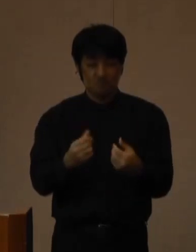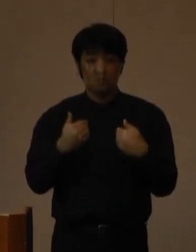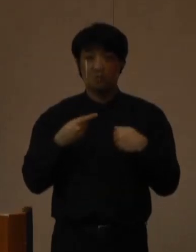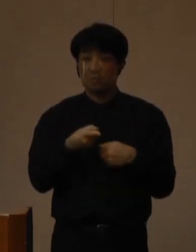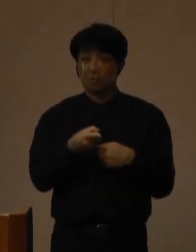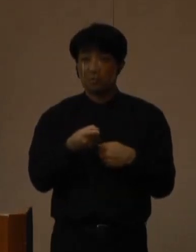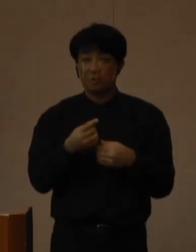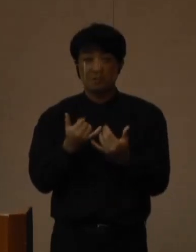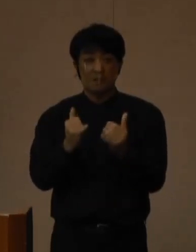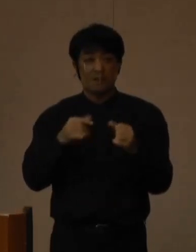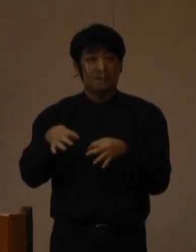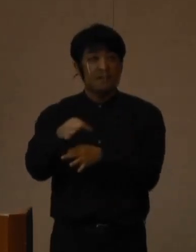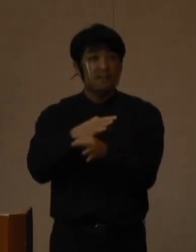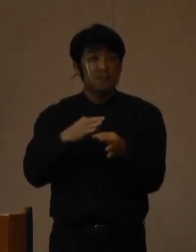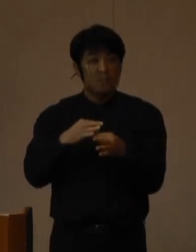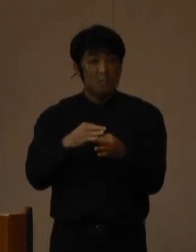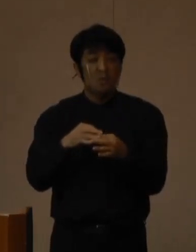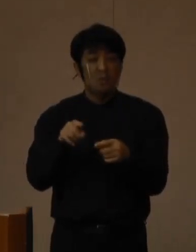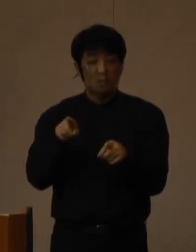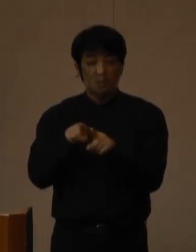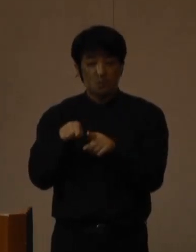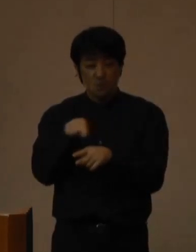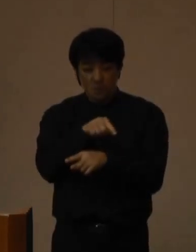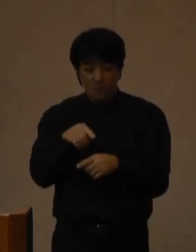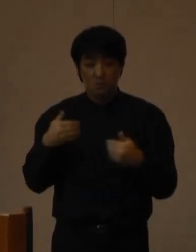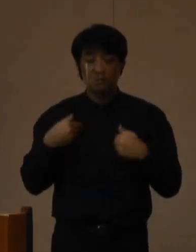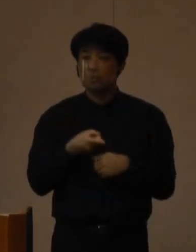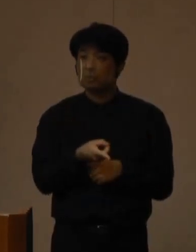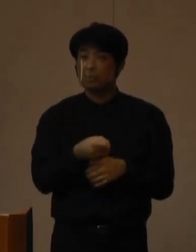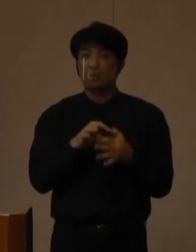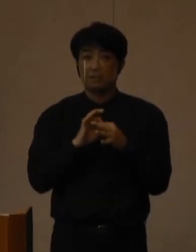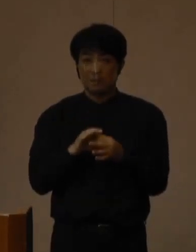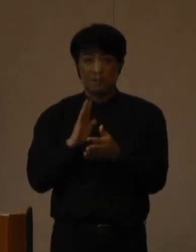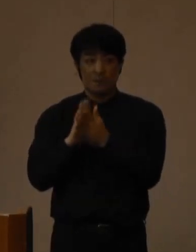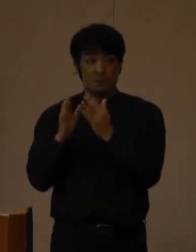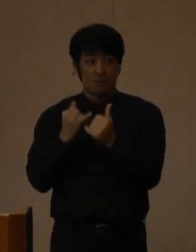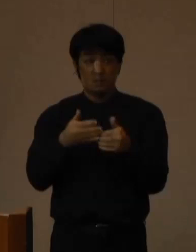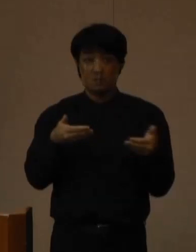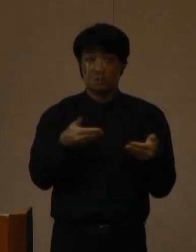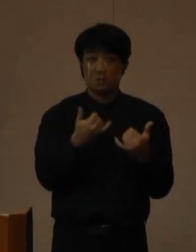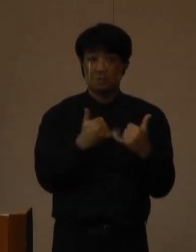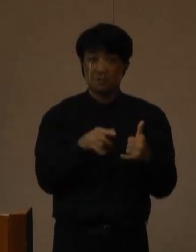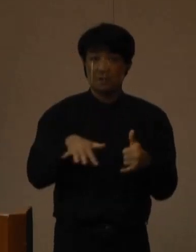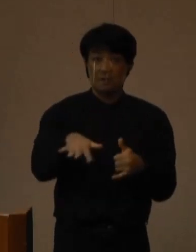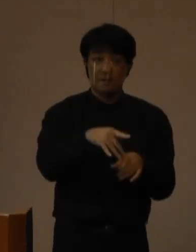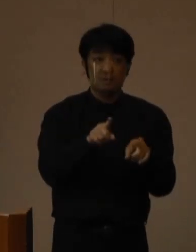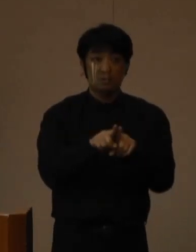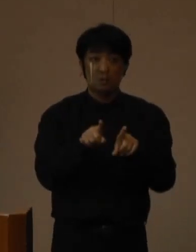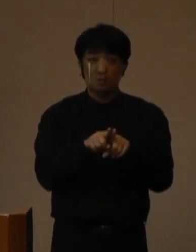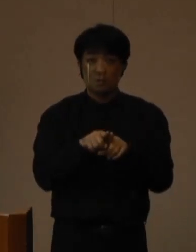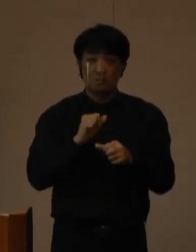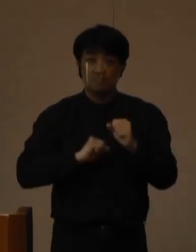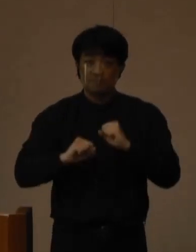ことが重要となりますので、県民や事業者が一丸となって取り組むことが是非とも必要です。